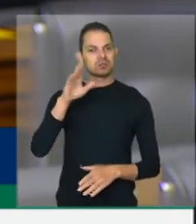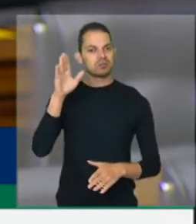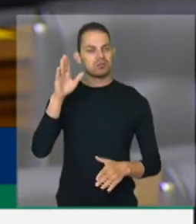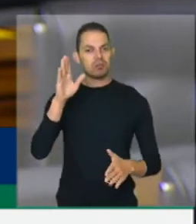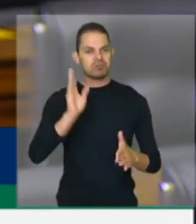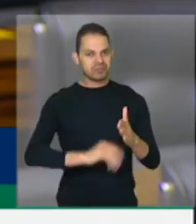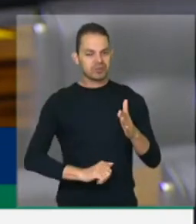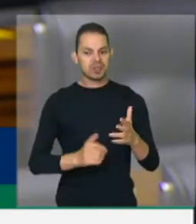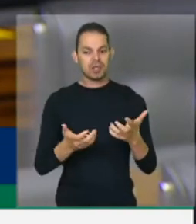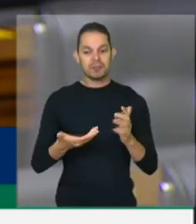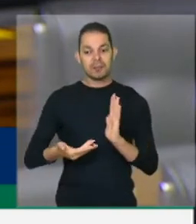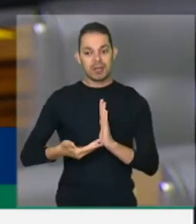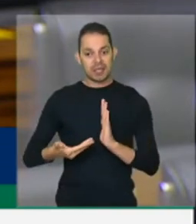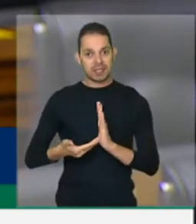NÓS HAVEMOS DE DERRUBAR. SEJA NESSA CASA, EU ESPERO QUE ESSA